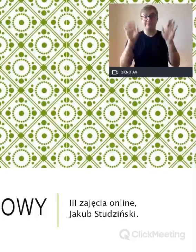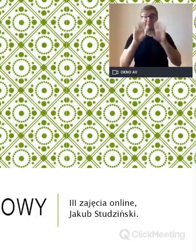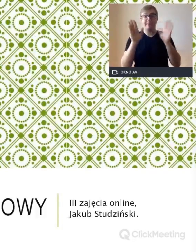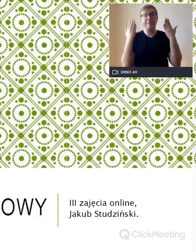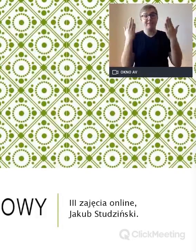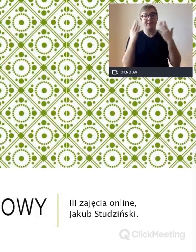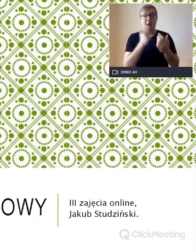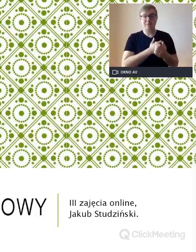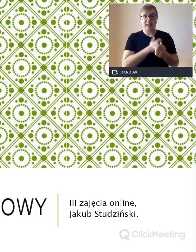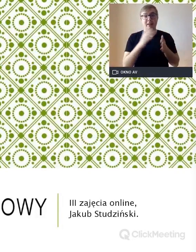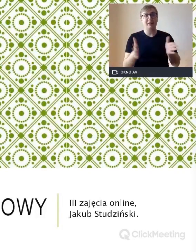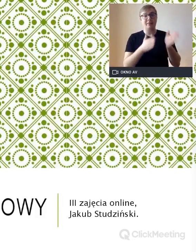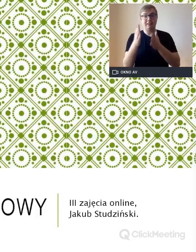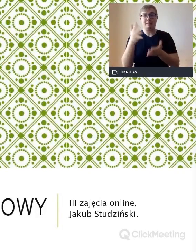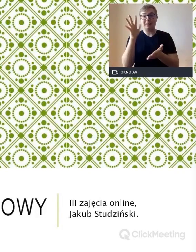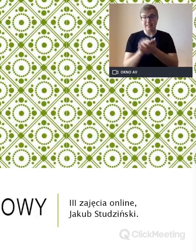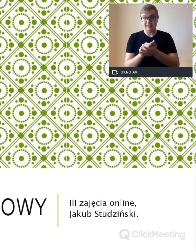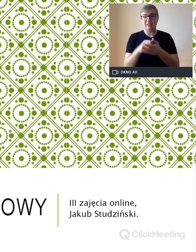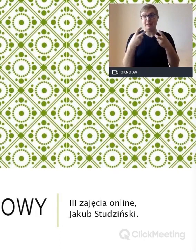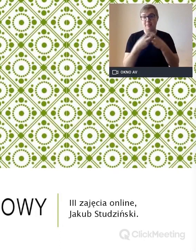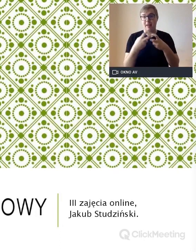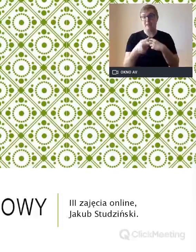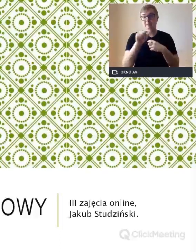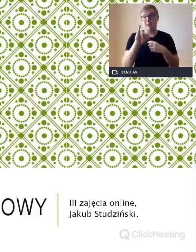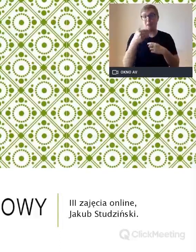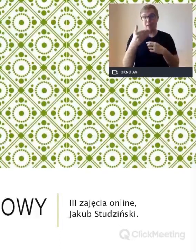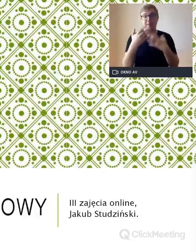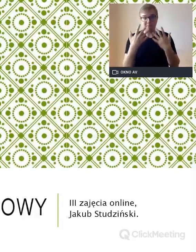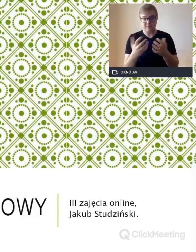Witam wszystkich bardzo serdecznie na kolejnych zajęciach z PJM!